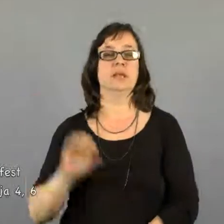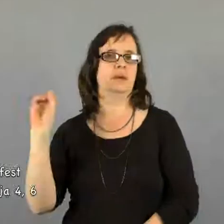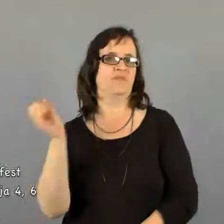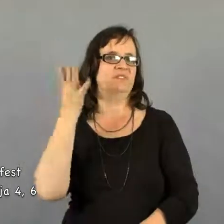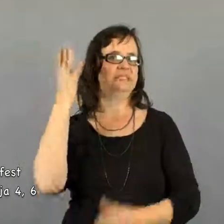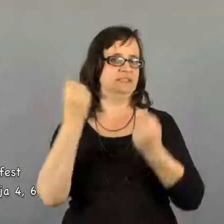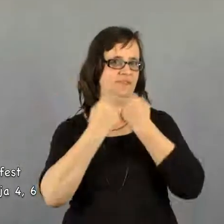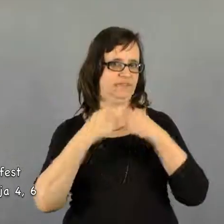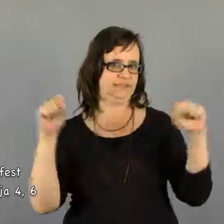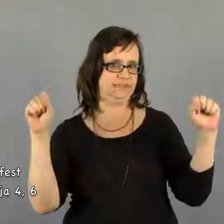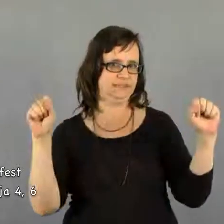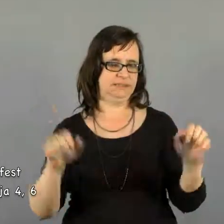Pfingst-Fest